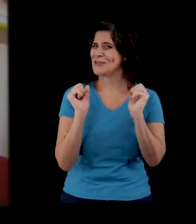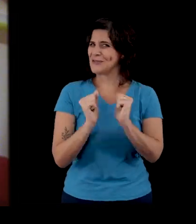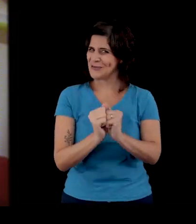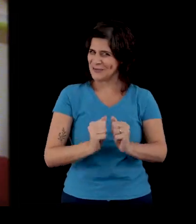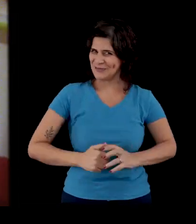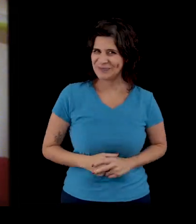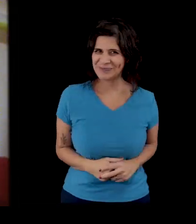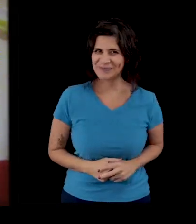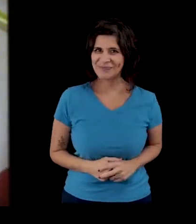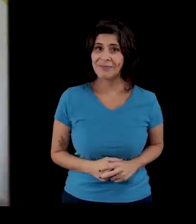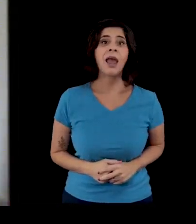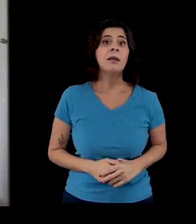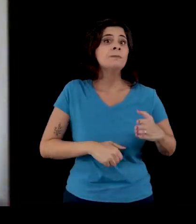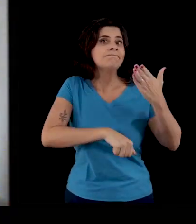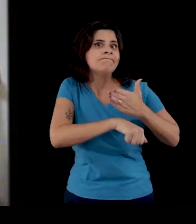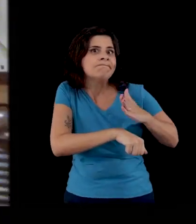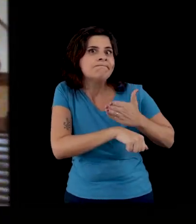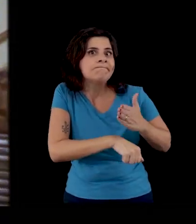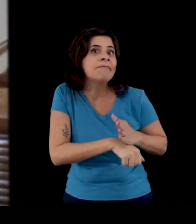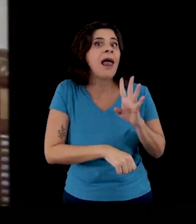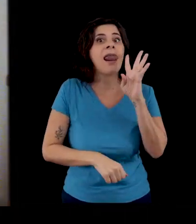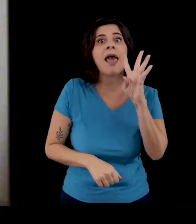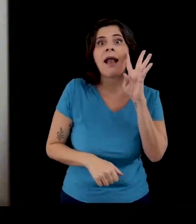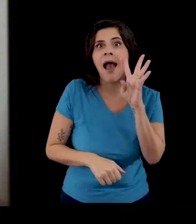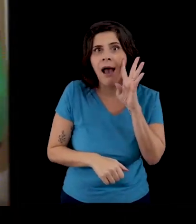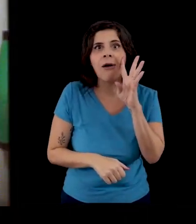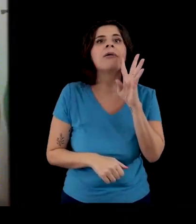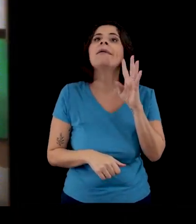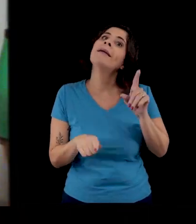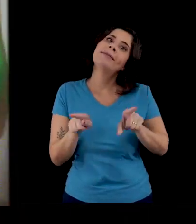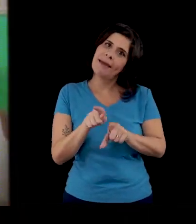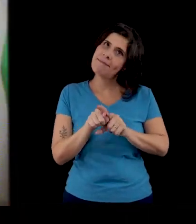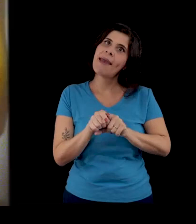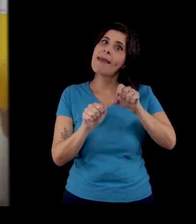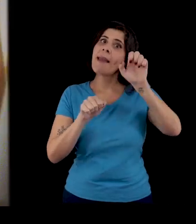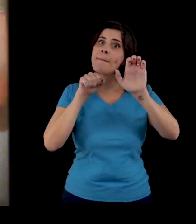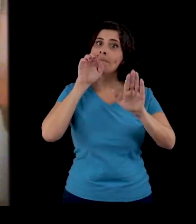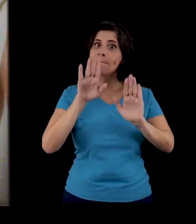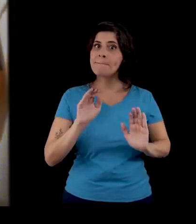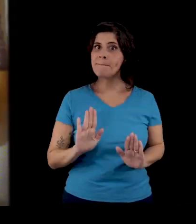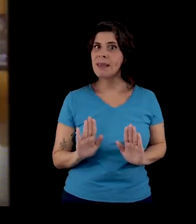Um exercício muito legal de fazer, e um clássico da mímica, é a parede.